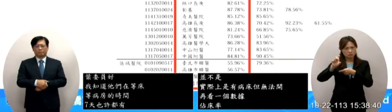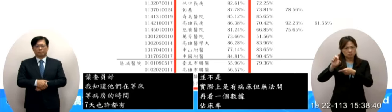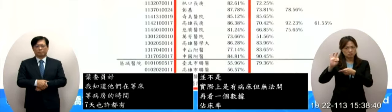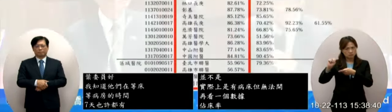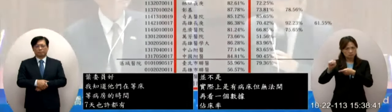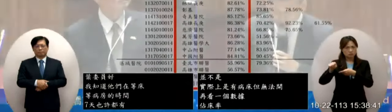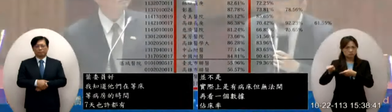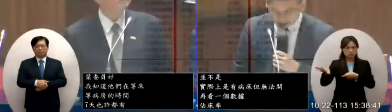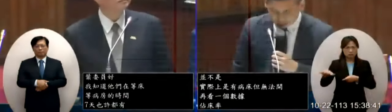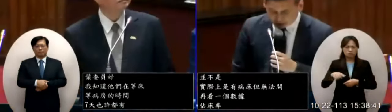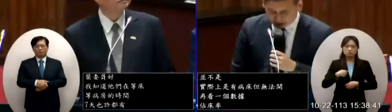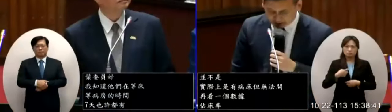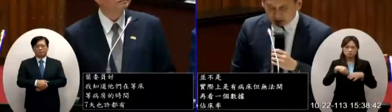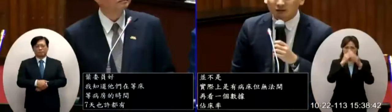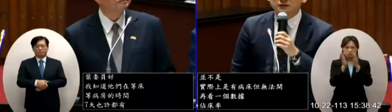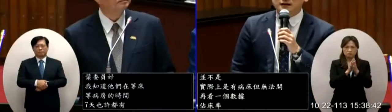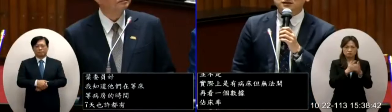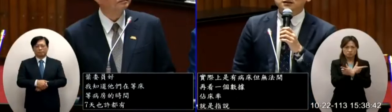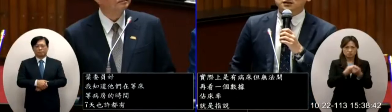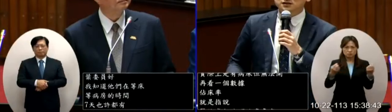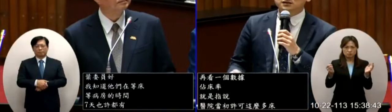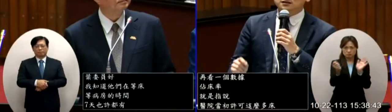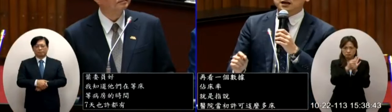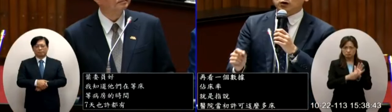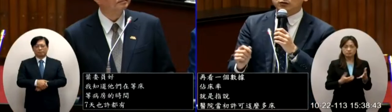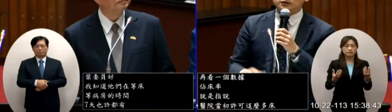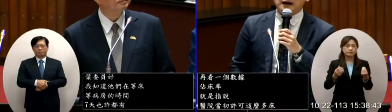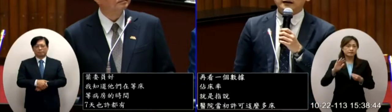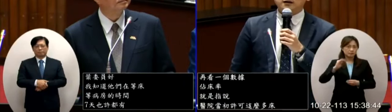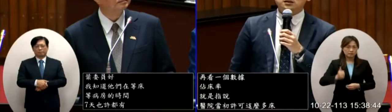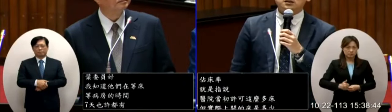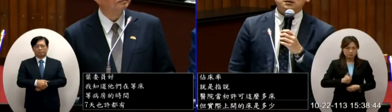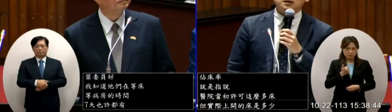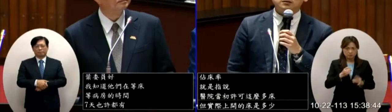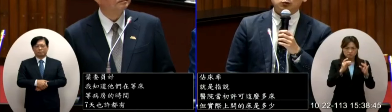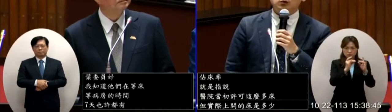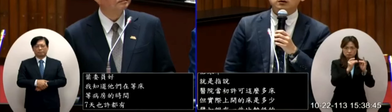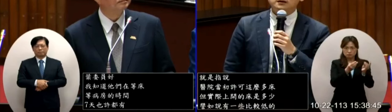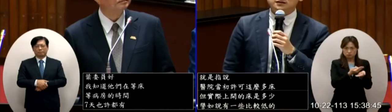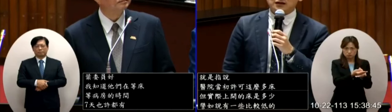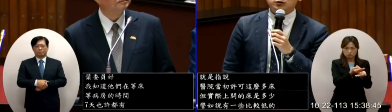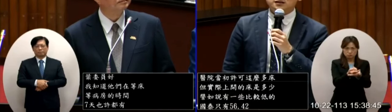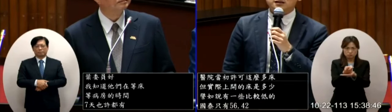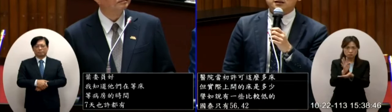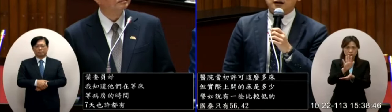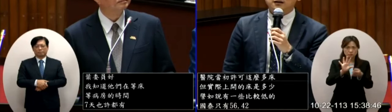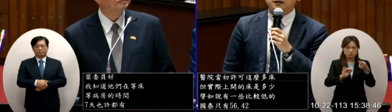我沒有全部把它列出來 但是實際上佔床率 大概要七成多才算正常